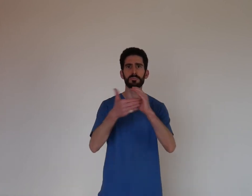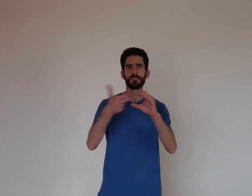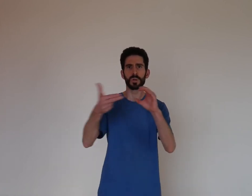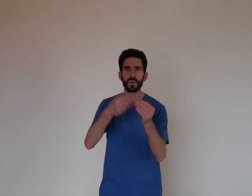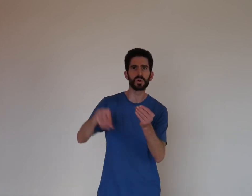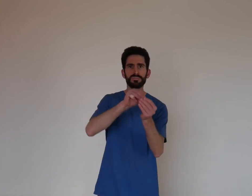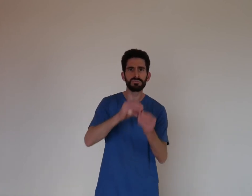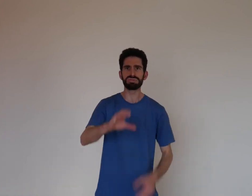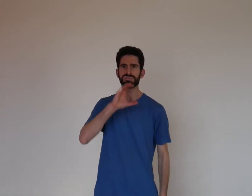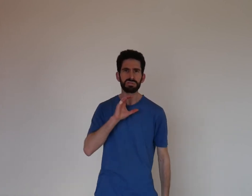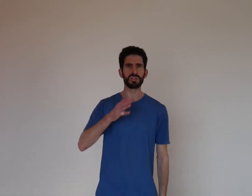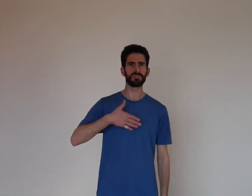A quoi serviront les 1000€ ?